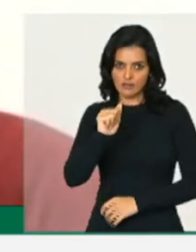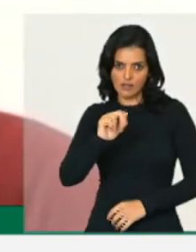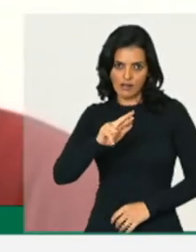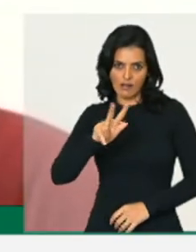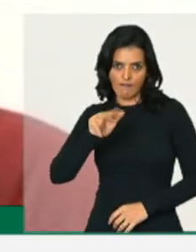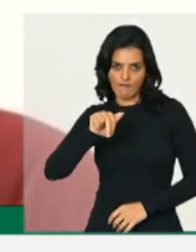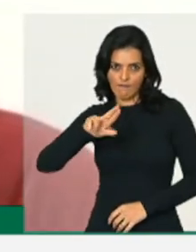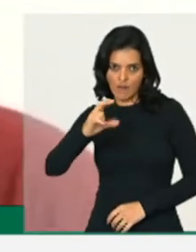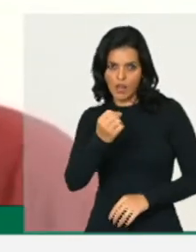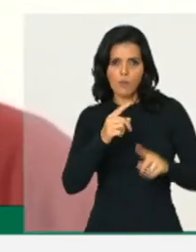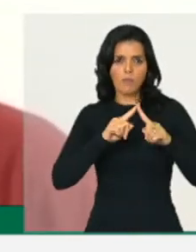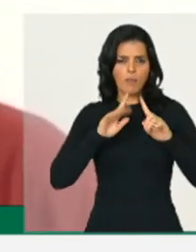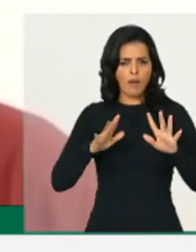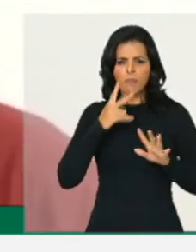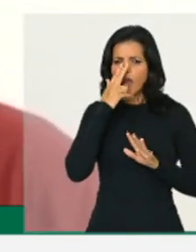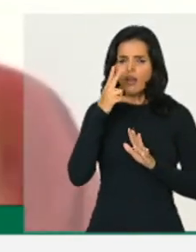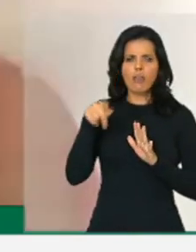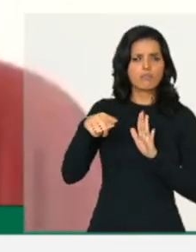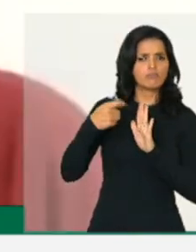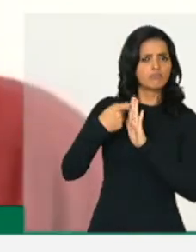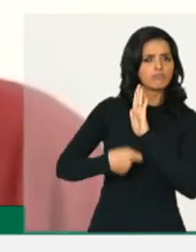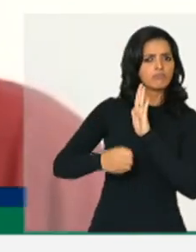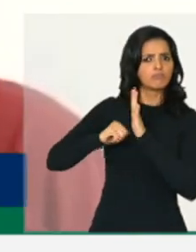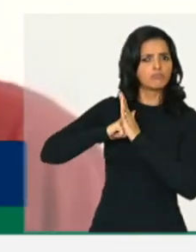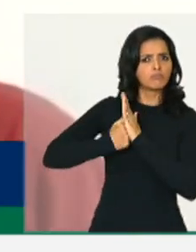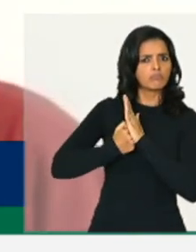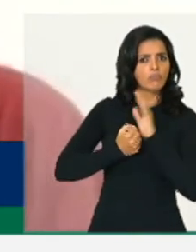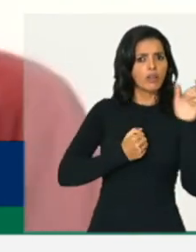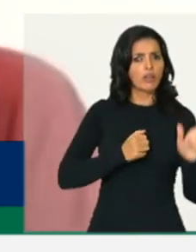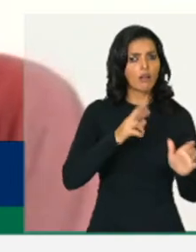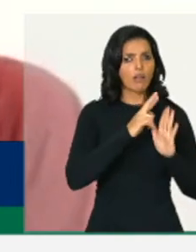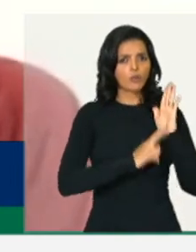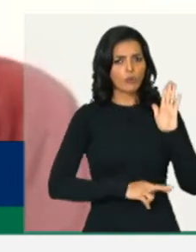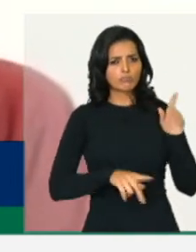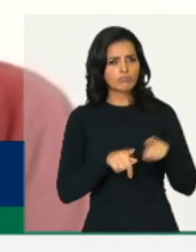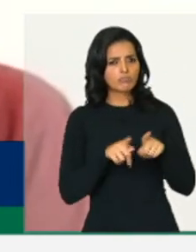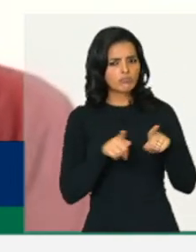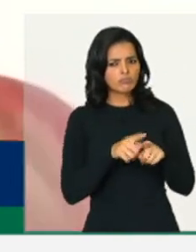UMA DEFESA SEM FUNDAMENTOS. INCLUSIVE DO PARLAMENTAR QUE NOS ANTECEDEU. DISTINGO IR